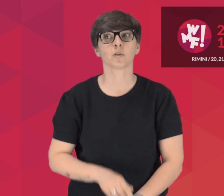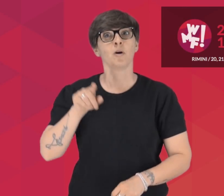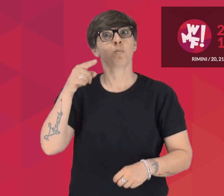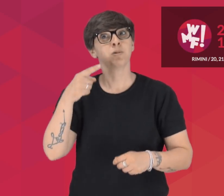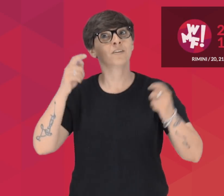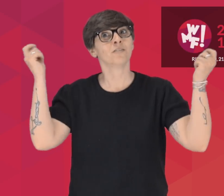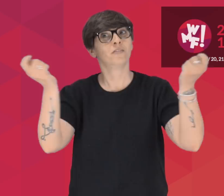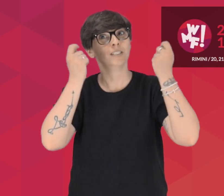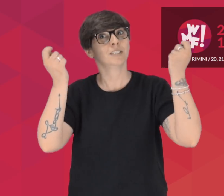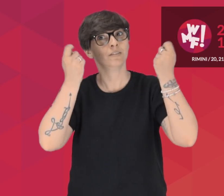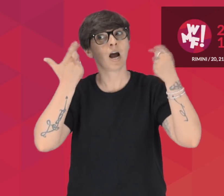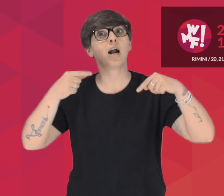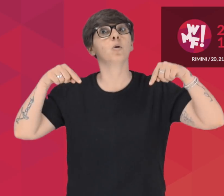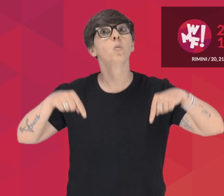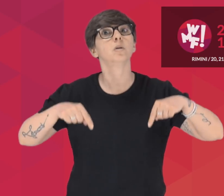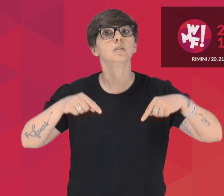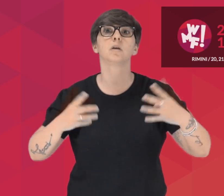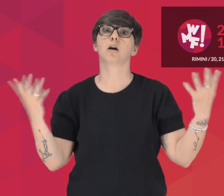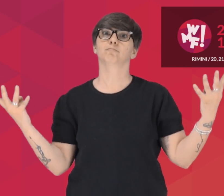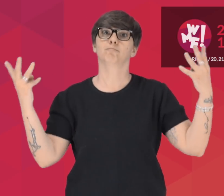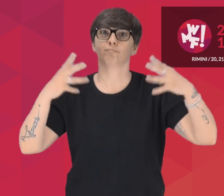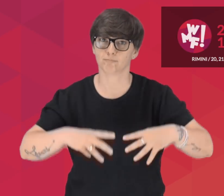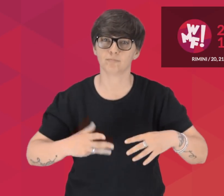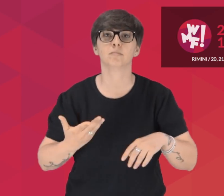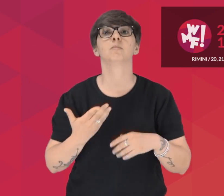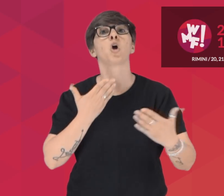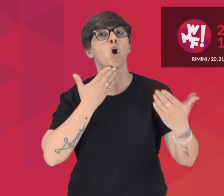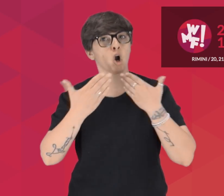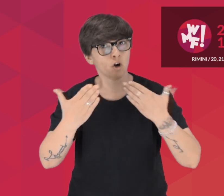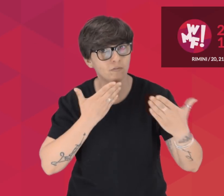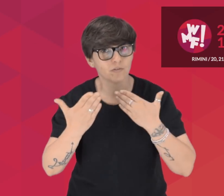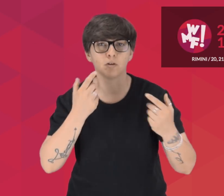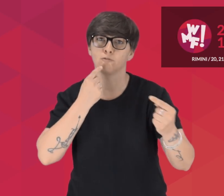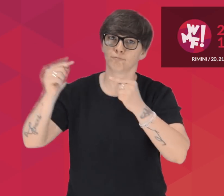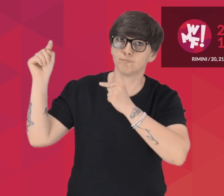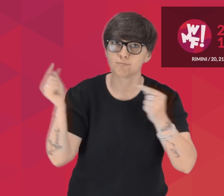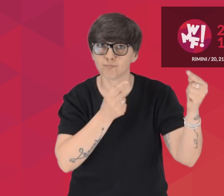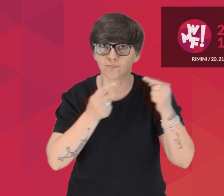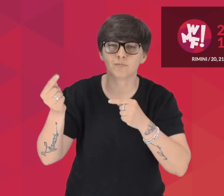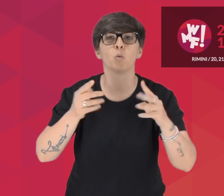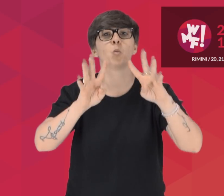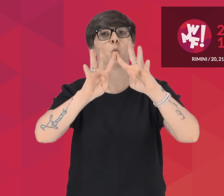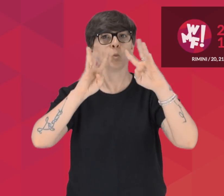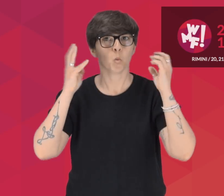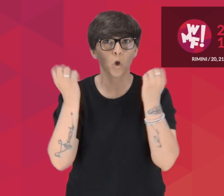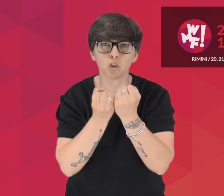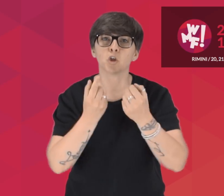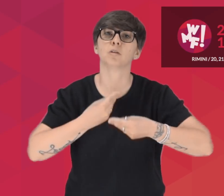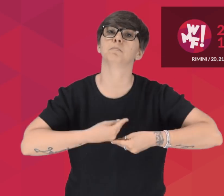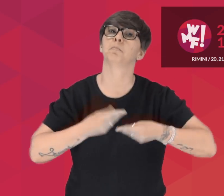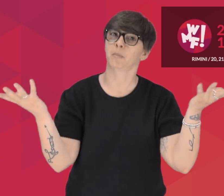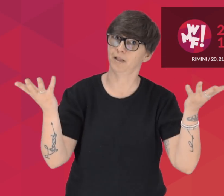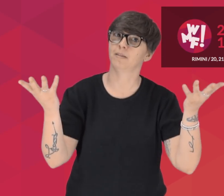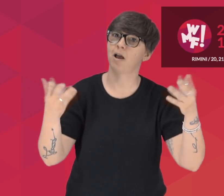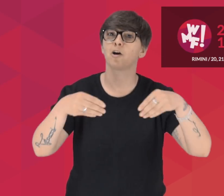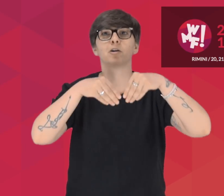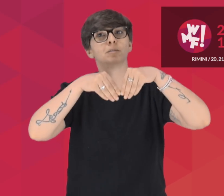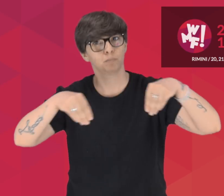Quest’anno con conferenze, dibattitti, workshop, show, espositori